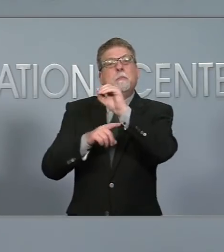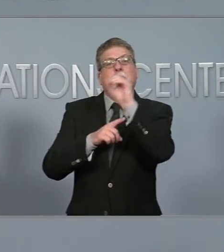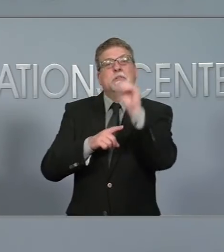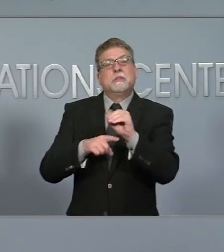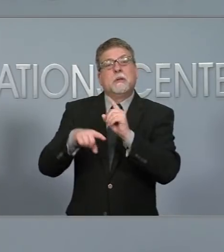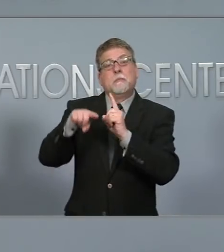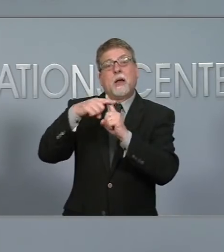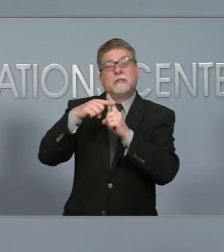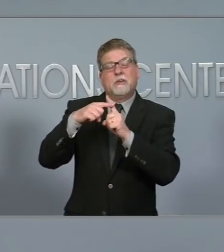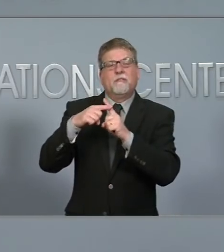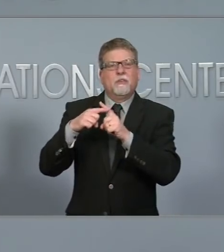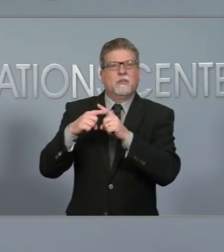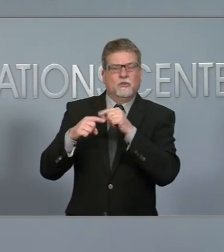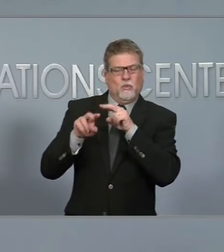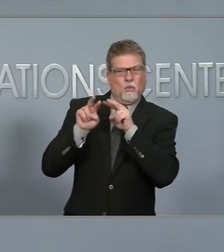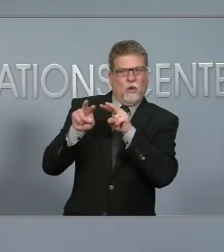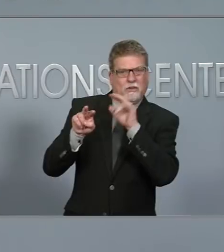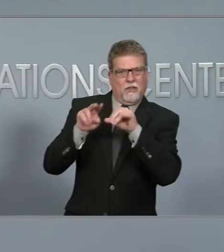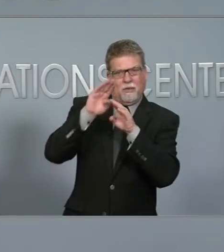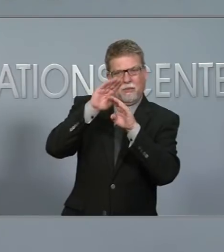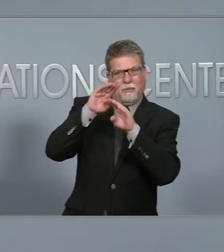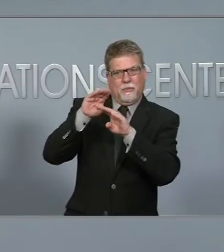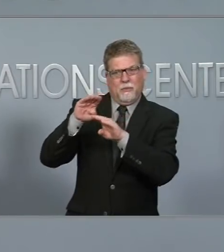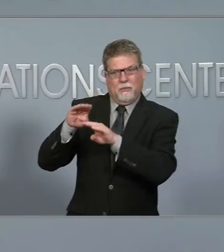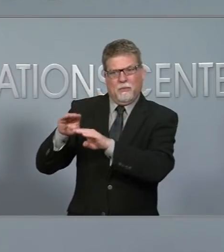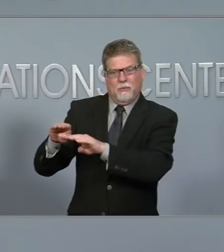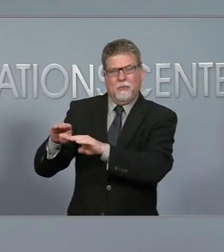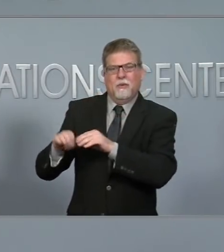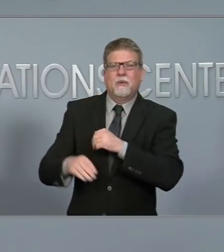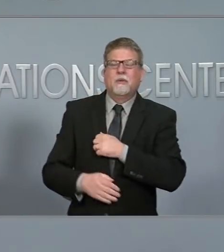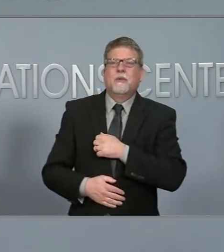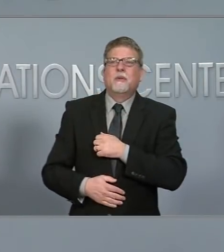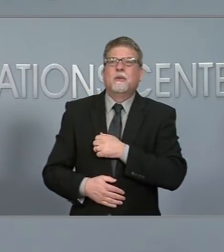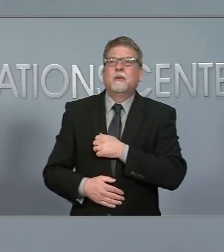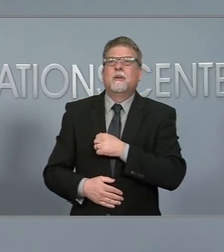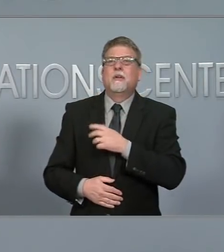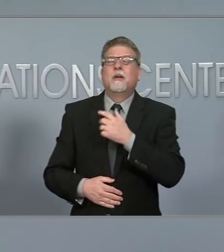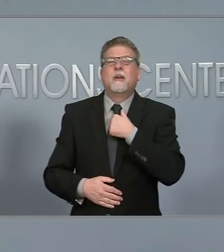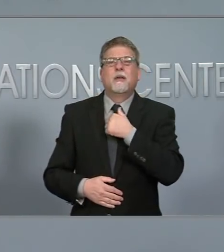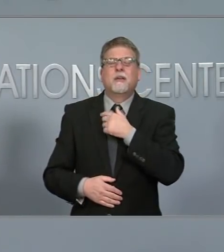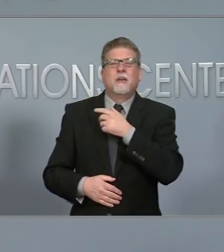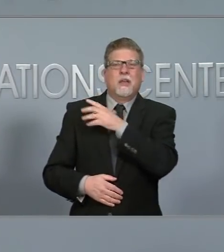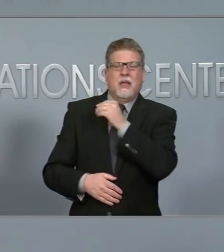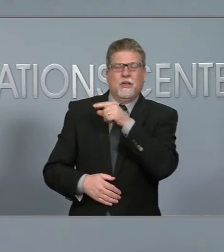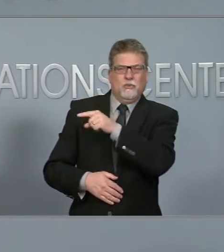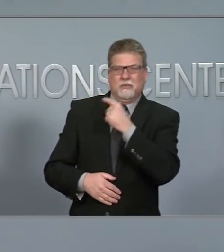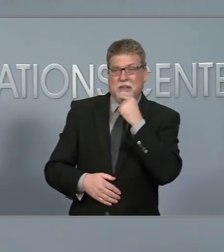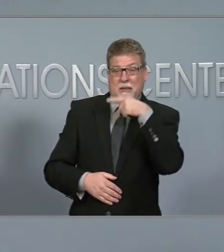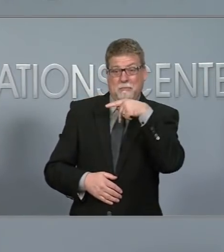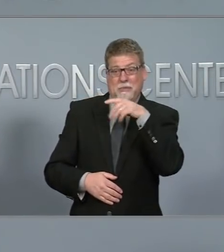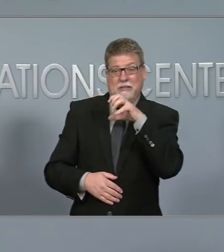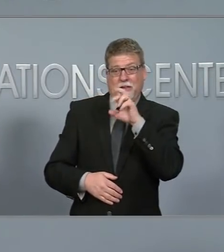pregunta te desesperes